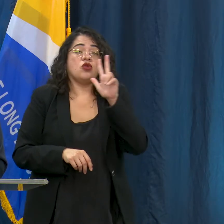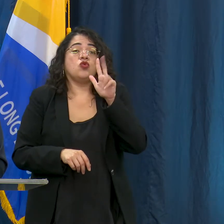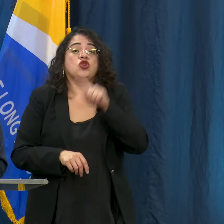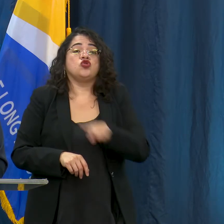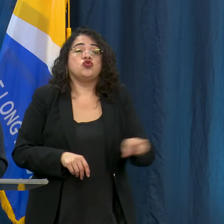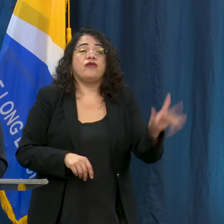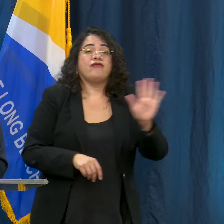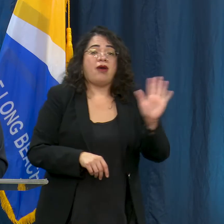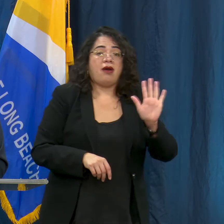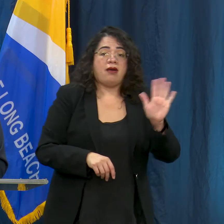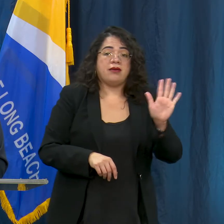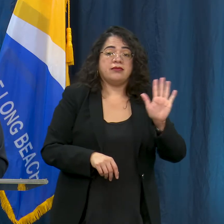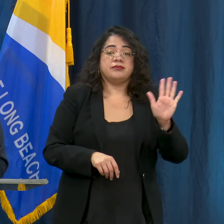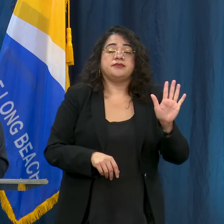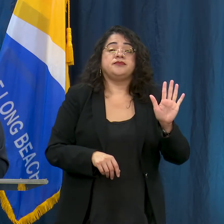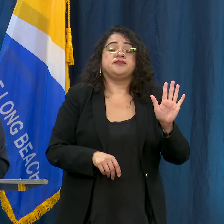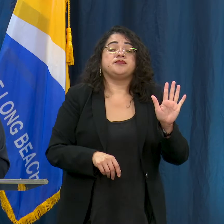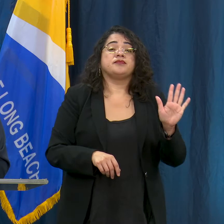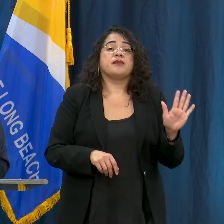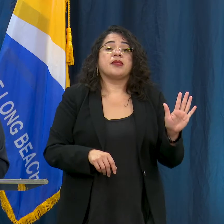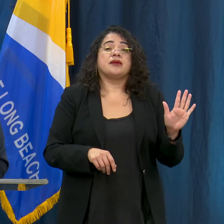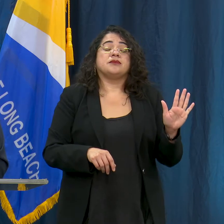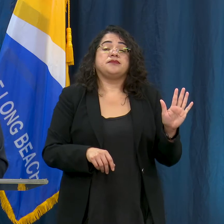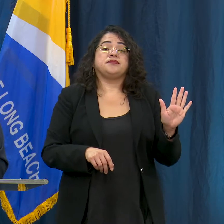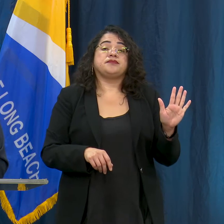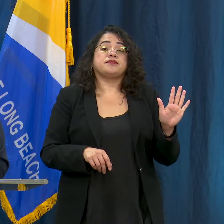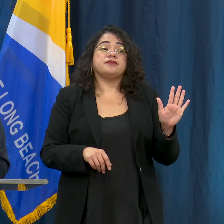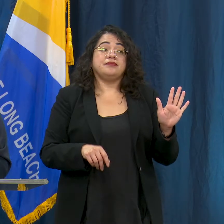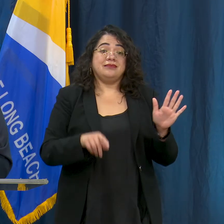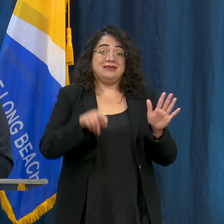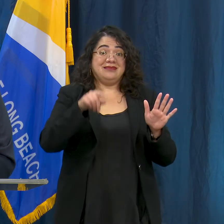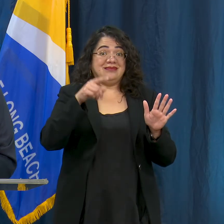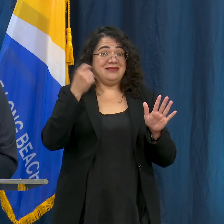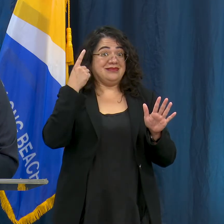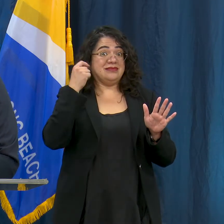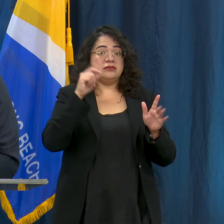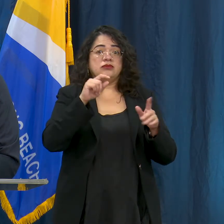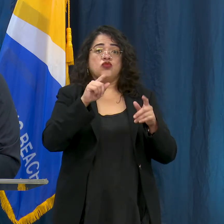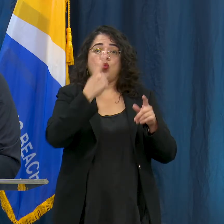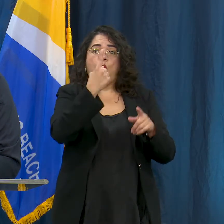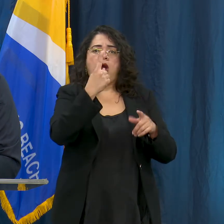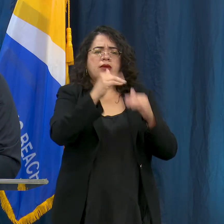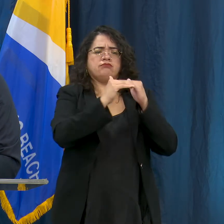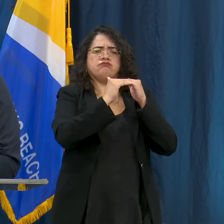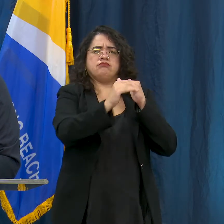stay last forever Clara Kayla in in CT okay no cambiado no radio is in castano